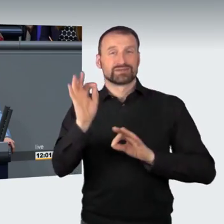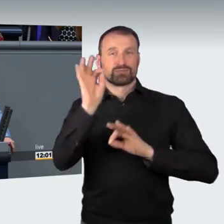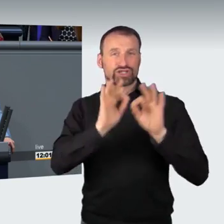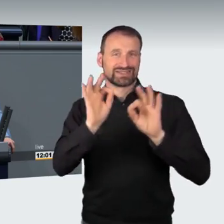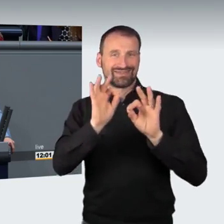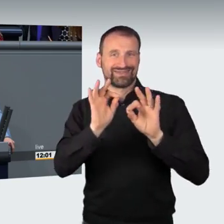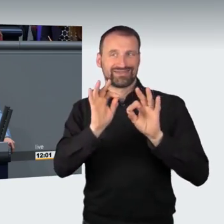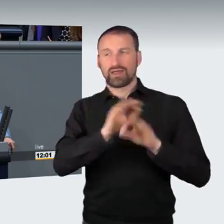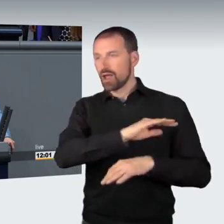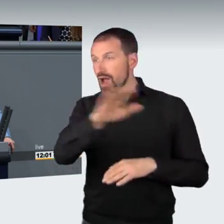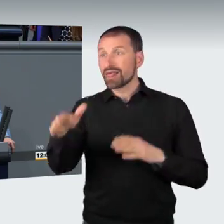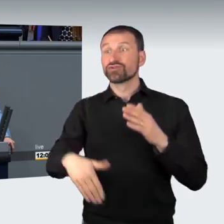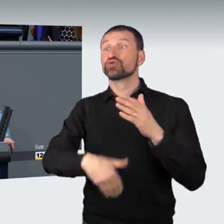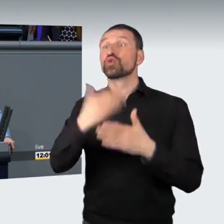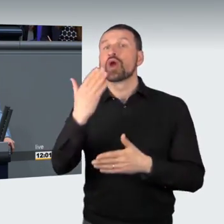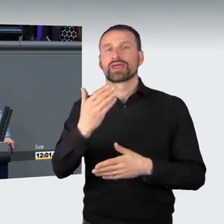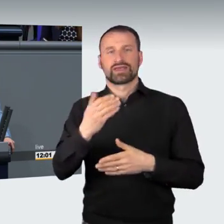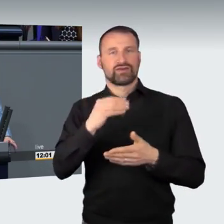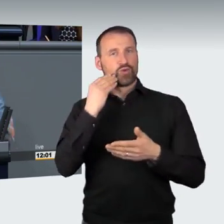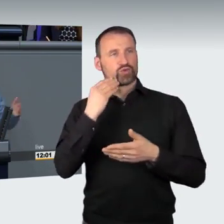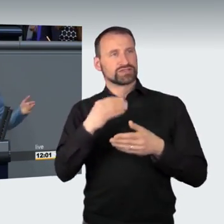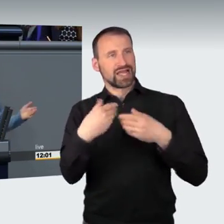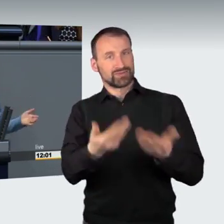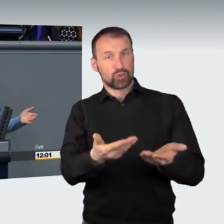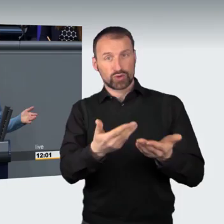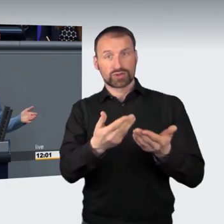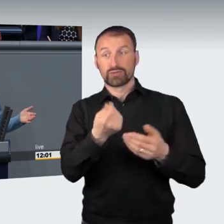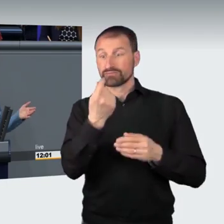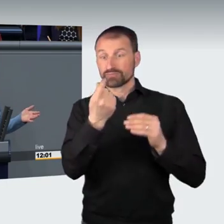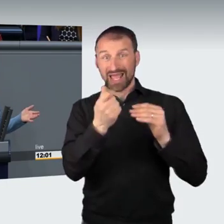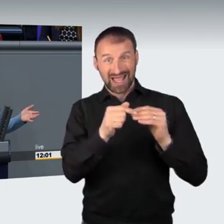was die Mietpreisbremse für zulässig erklärt. Welche Konsequenzen hat das?